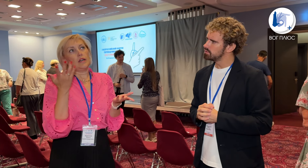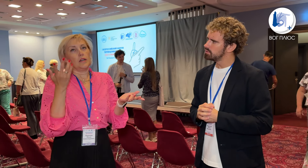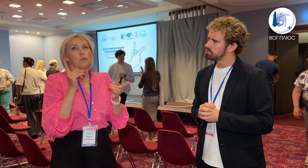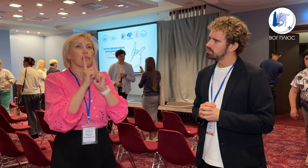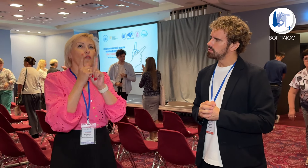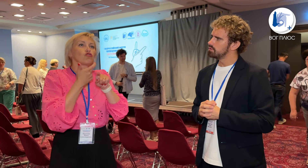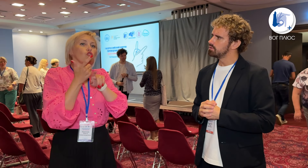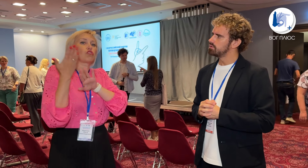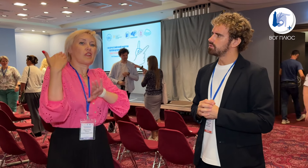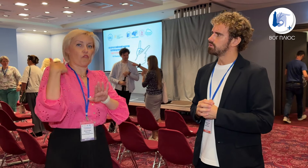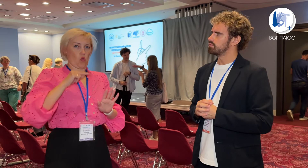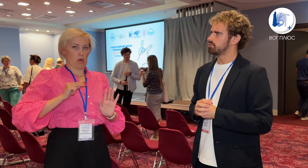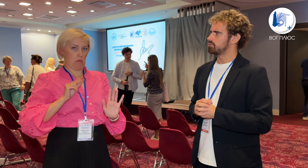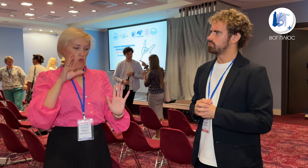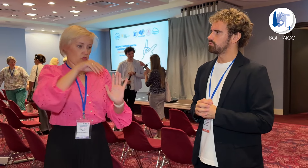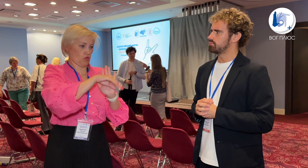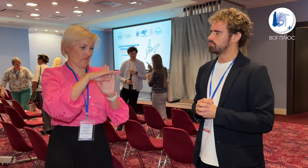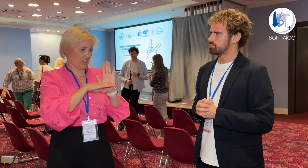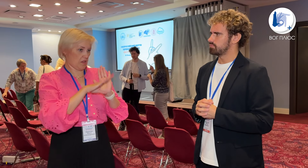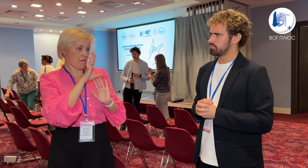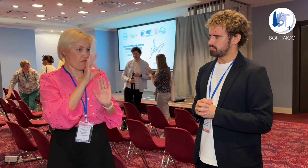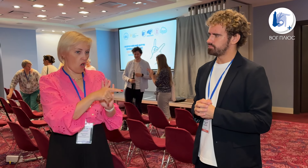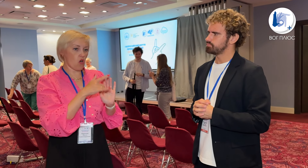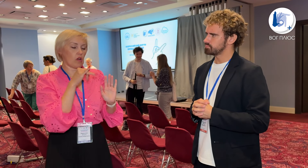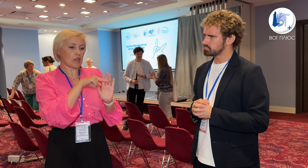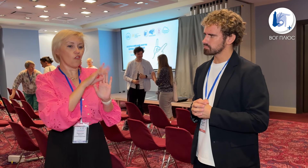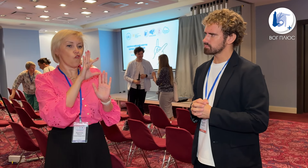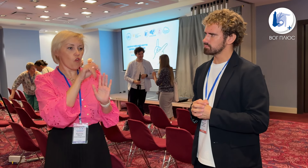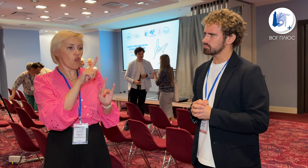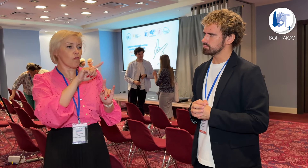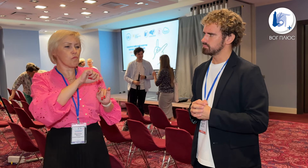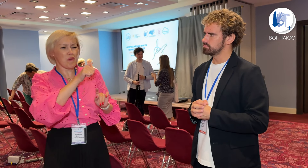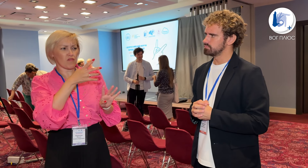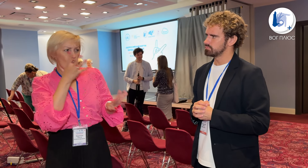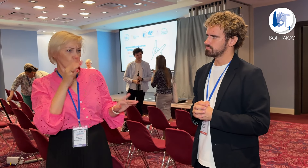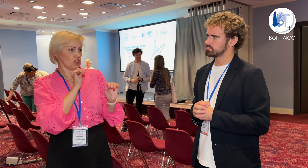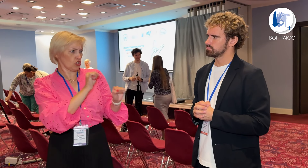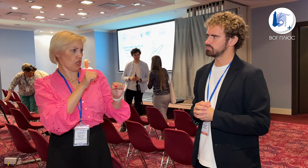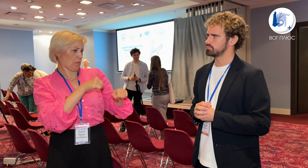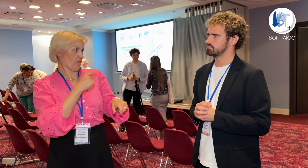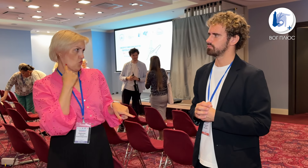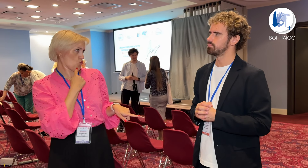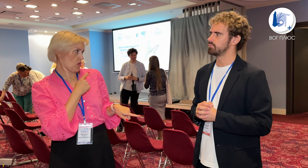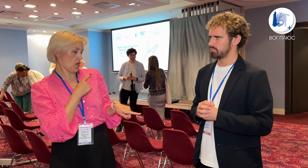Переводчики очень давно работают в системе ВОГ. А ВОГ в первую очередь защищает права глухих.